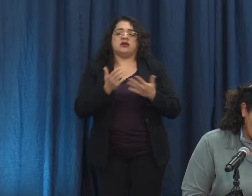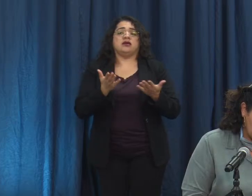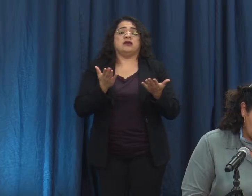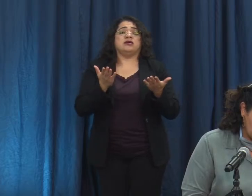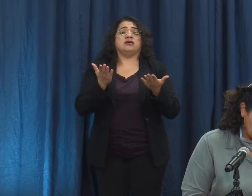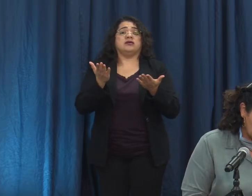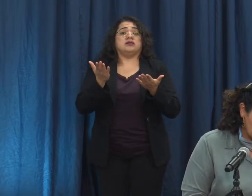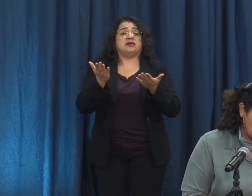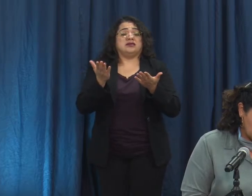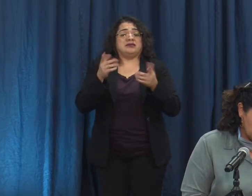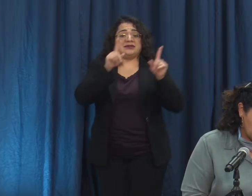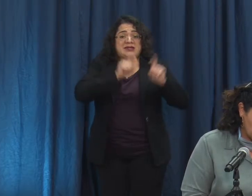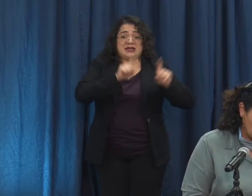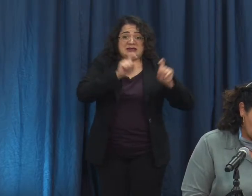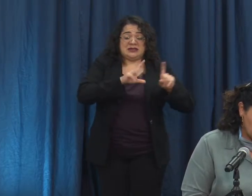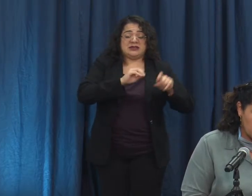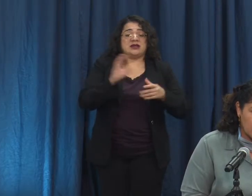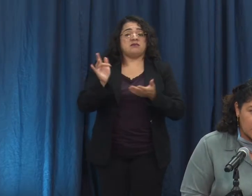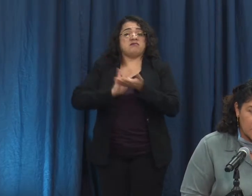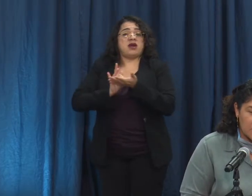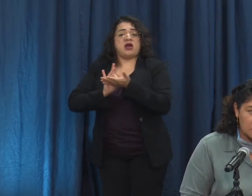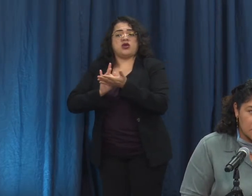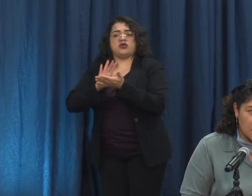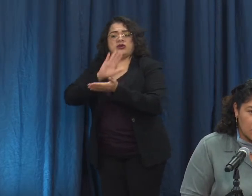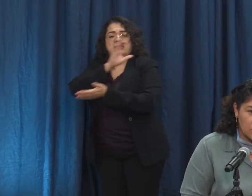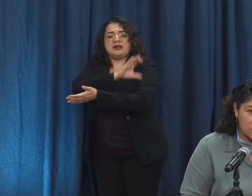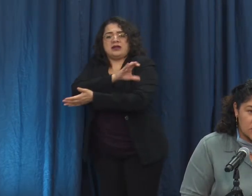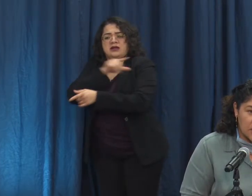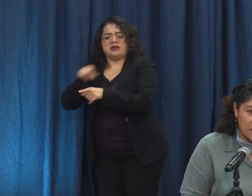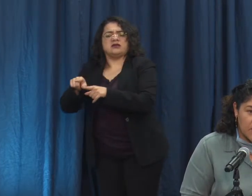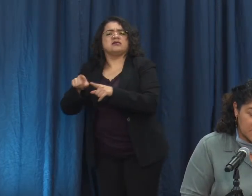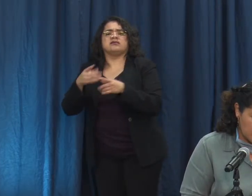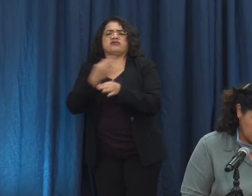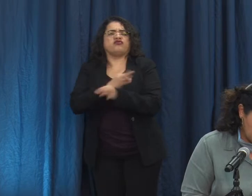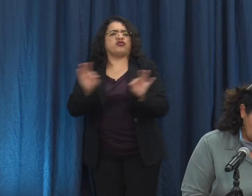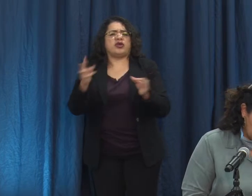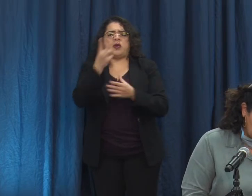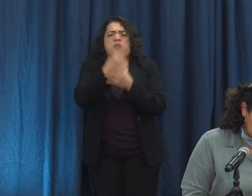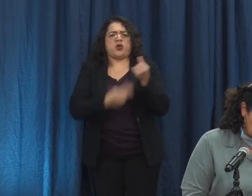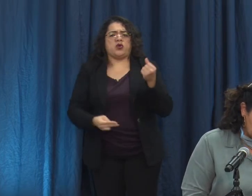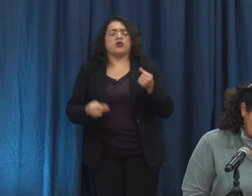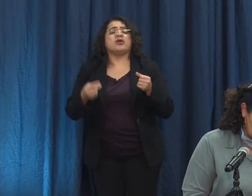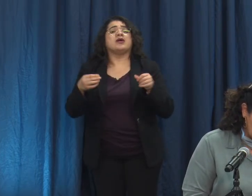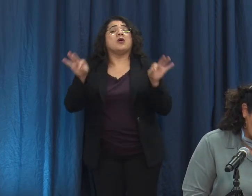completamente gratis a pero recuerden k Tamina's conceited previa desde los